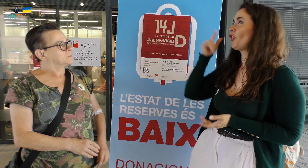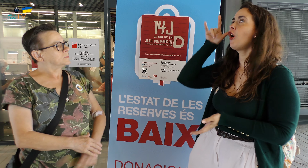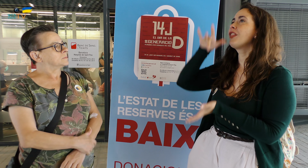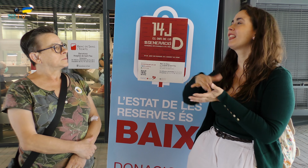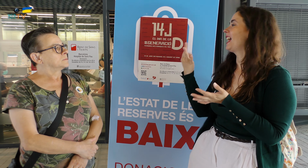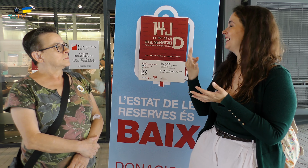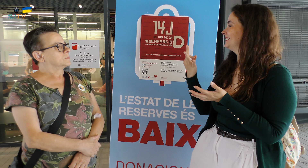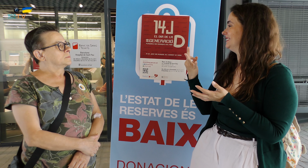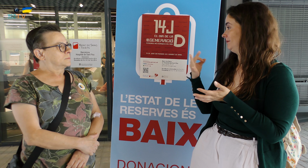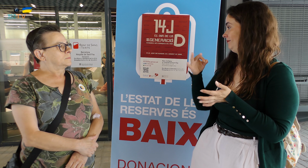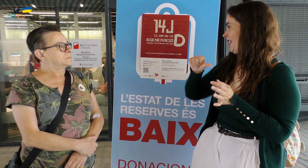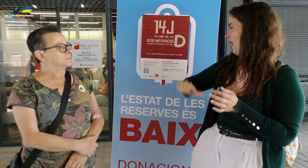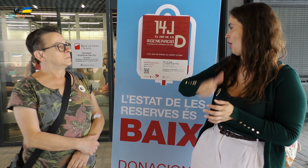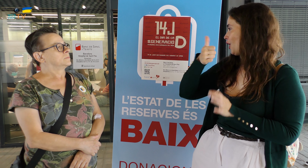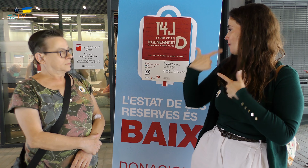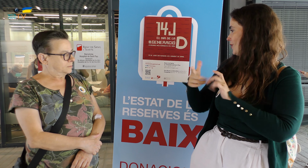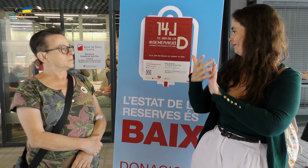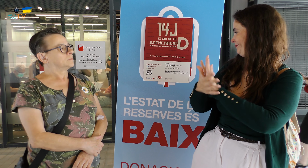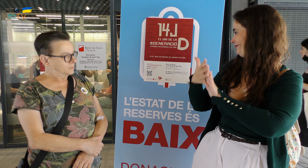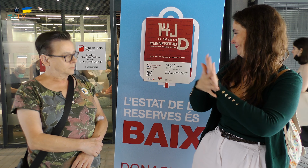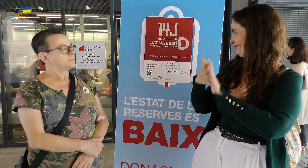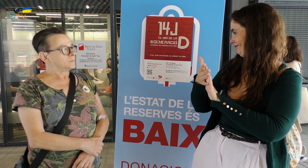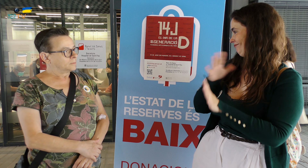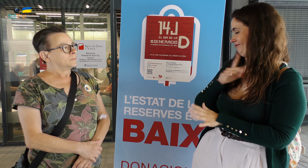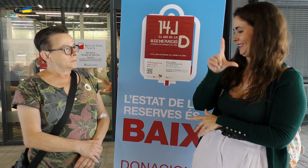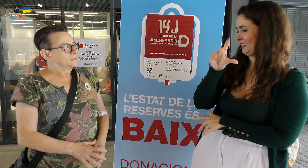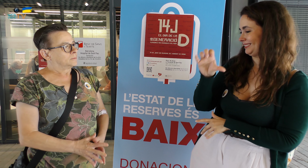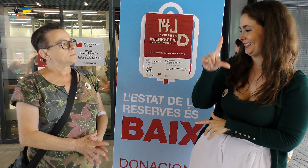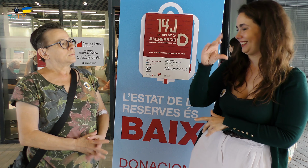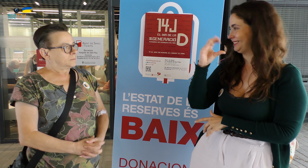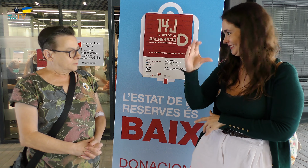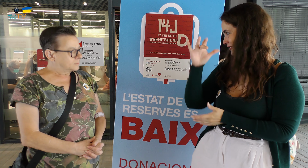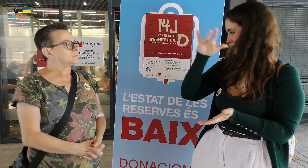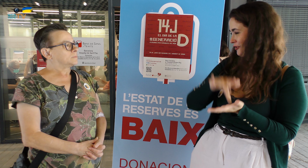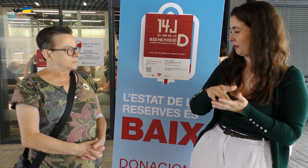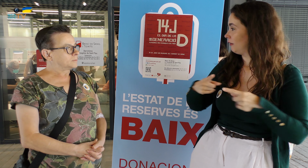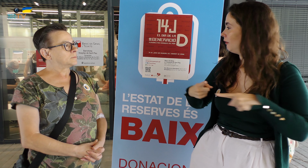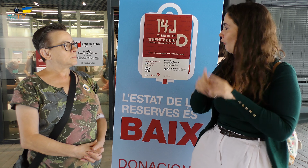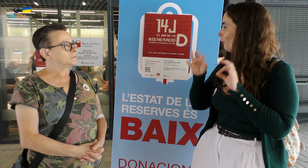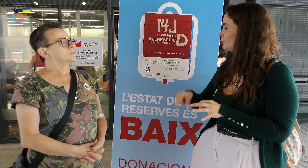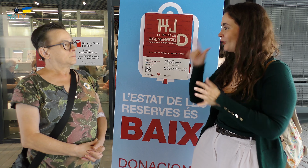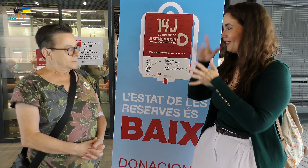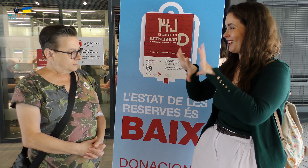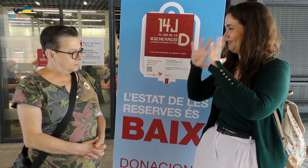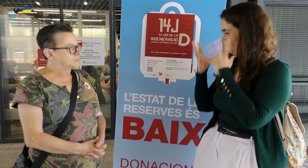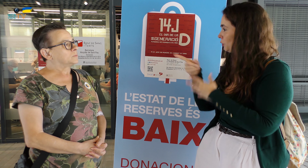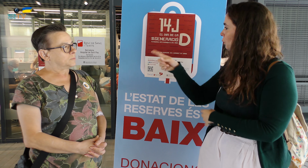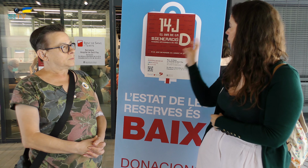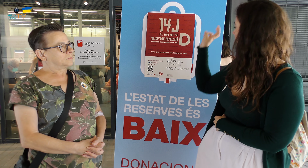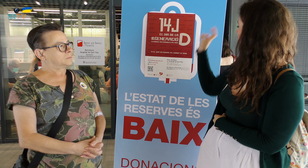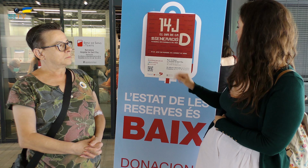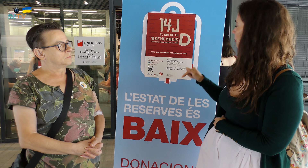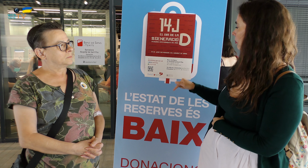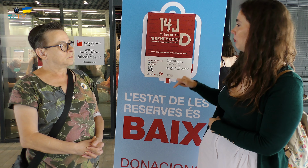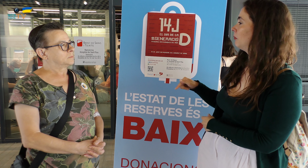Quin dia és avui? És el Dia Nacional de les llengües de signes espanyoles, la LSE i la LSC i just coincideix amb el Dia Mundial del Donant.